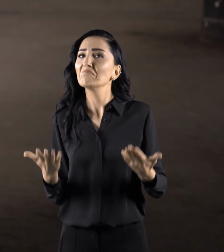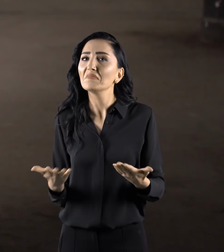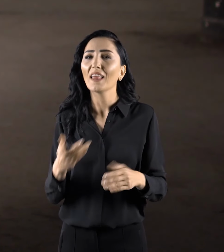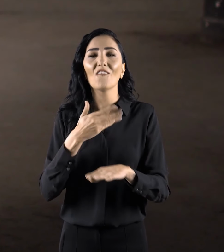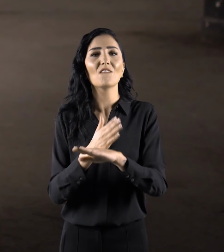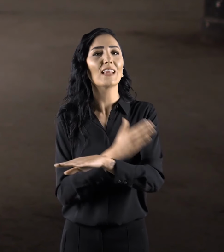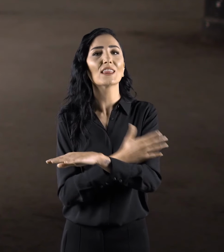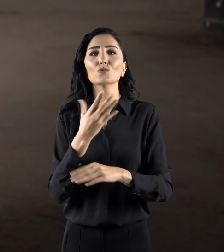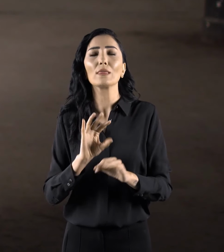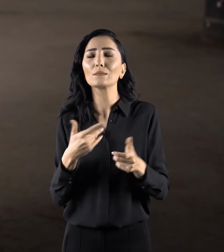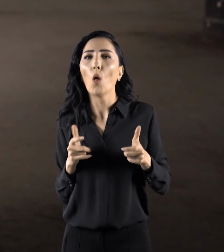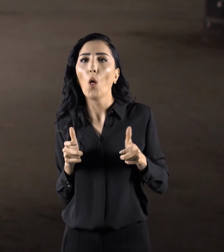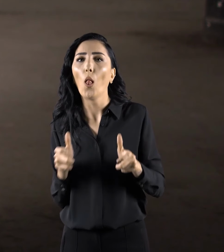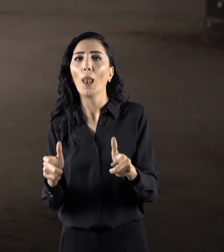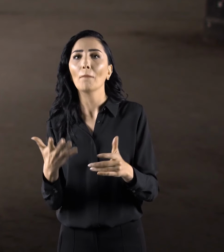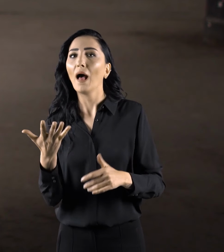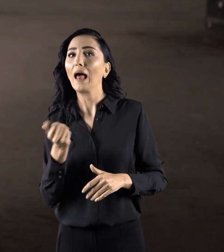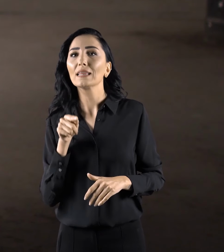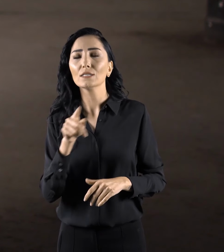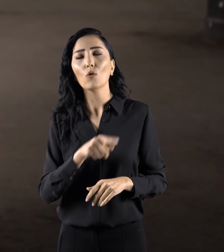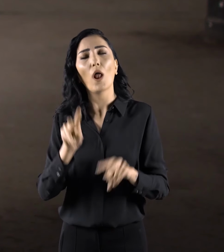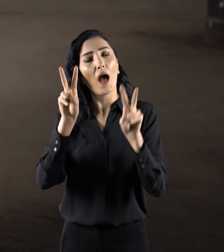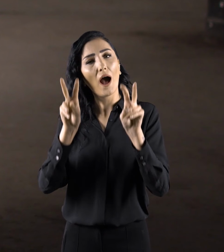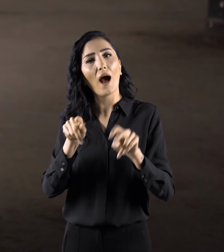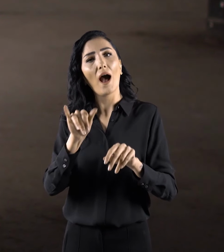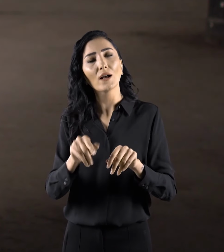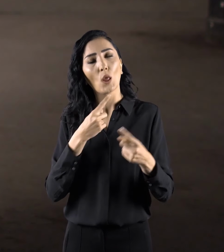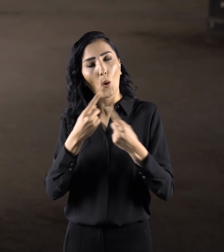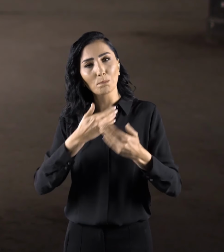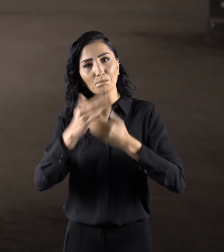ya da vatandaş olarak ne gibi önlemler alabiliriz onlar hakkında konuştuk.